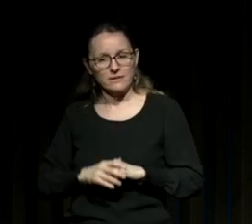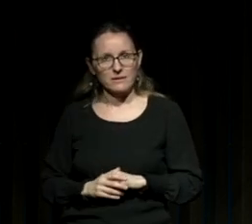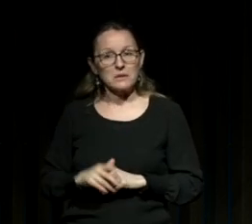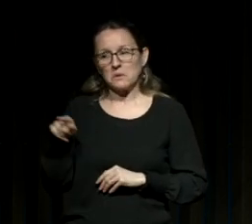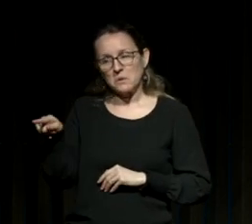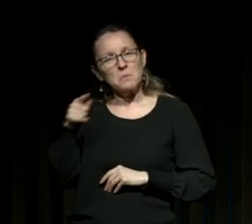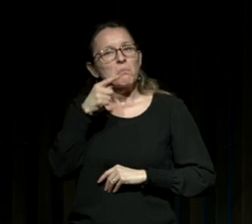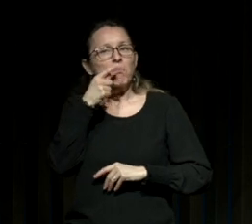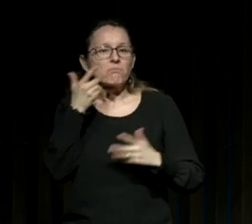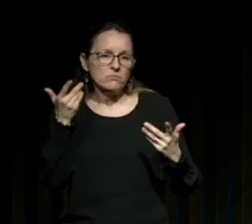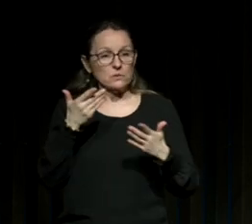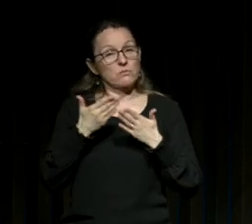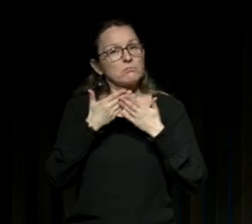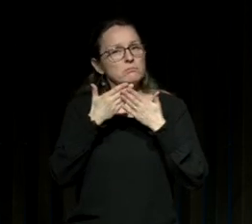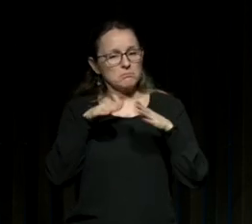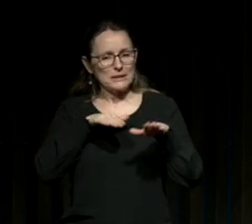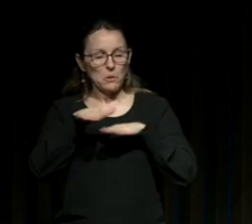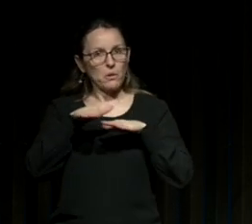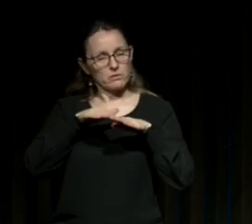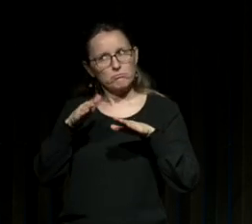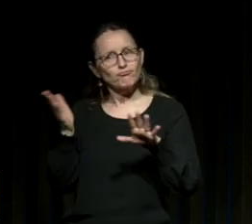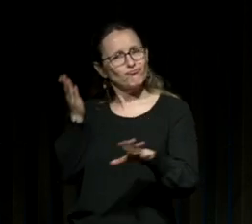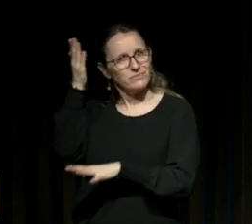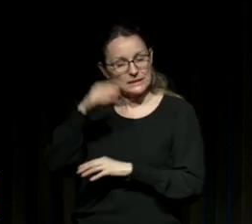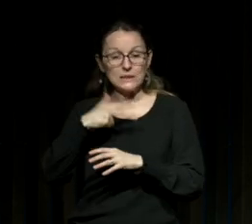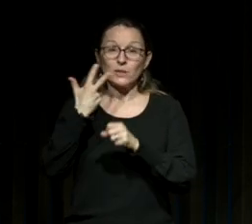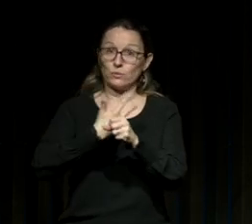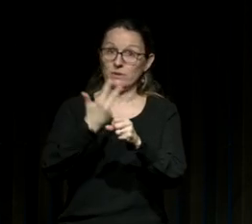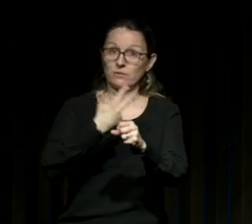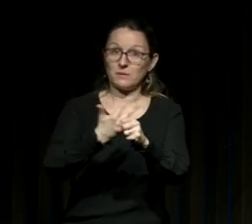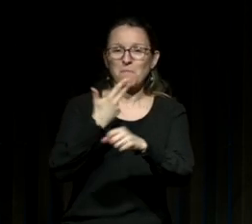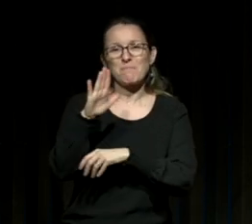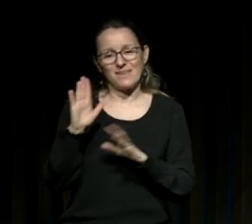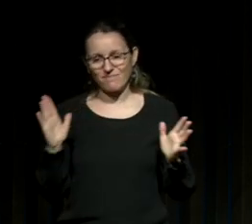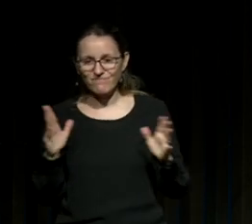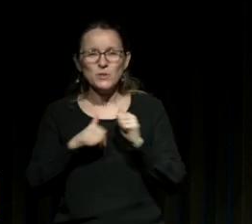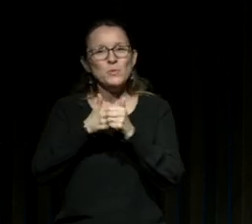remarquable tous les trois ans malheureusement pour des raisons financières il n'y a plus d'eau